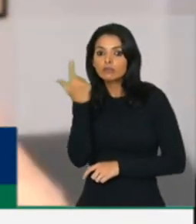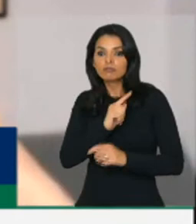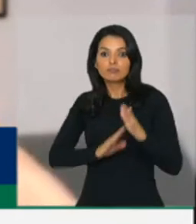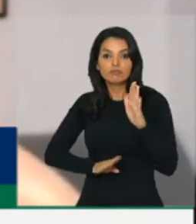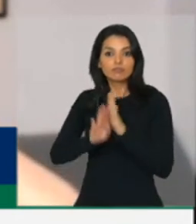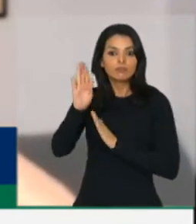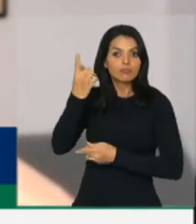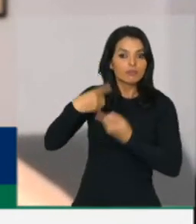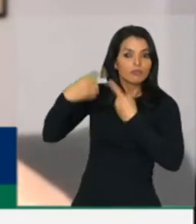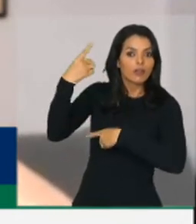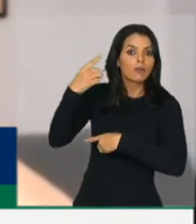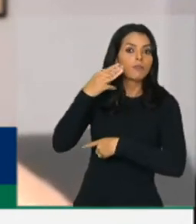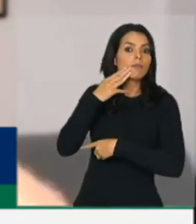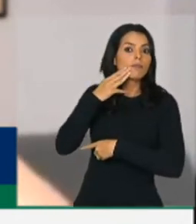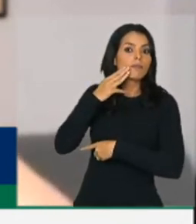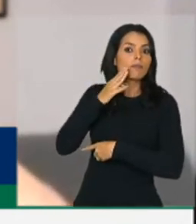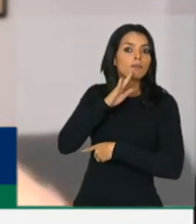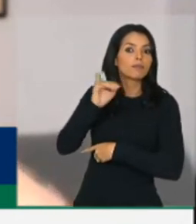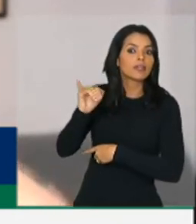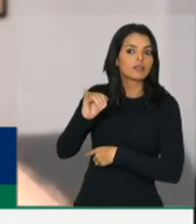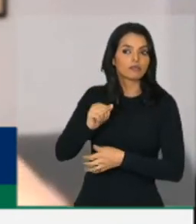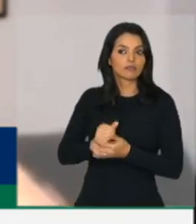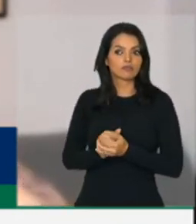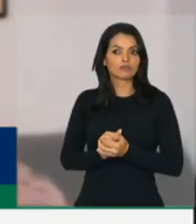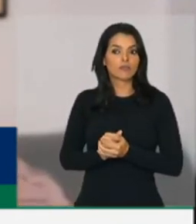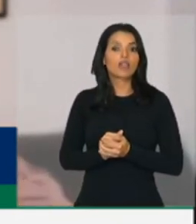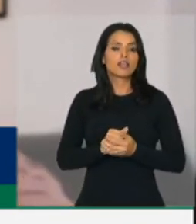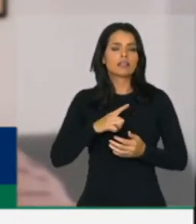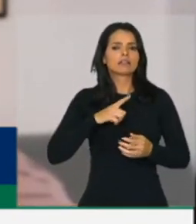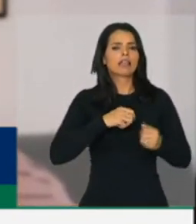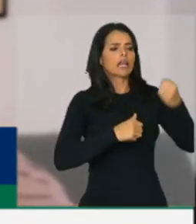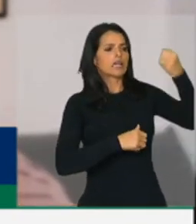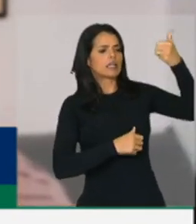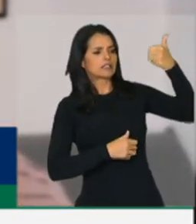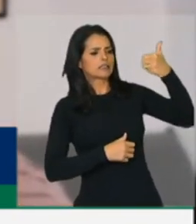COMO O... O QUE ADICIONA MAIS PESSOAS NESSA LISTA. NO ANO DE 2020. E O BRASIL, SEGUNDO O